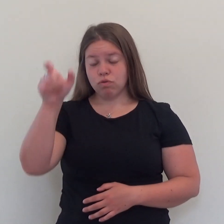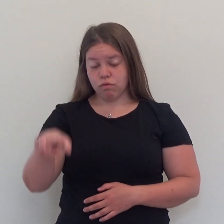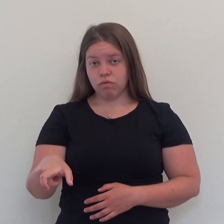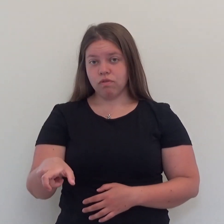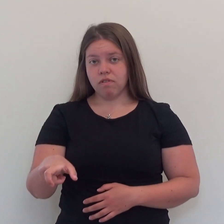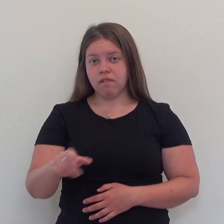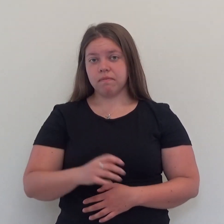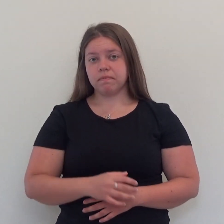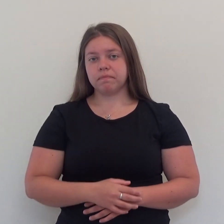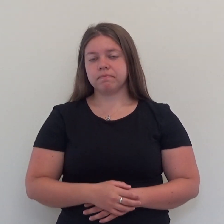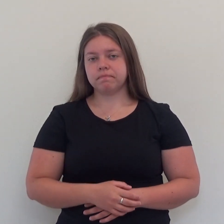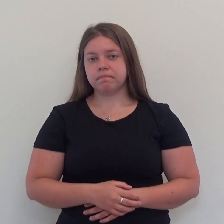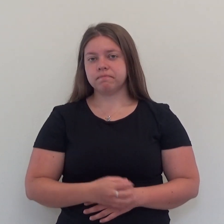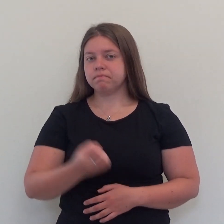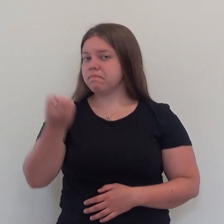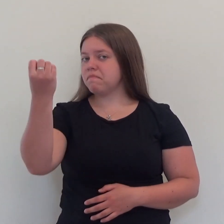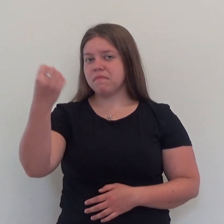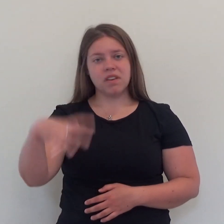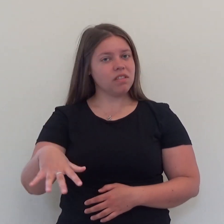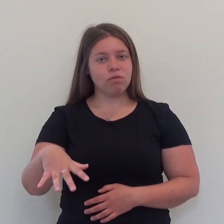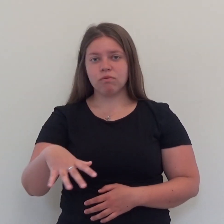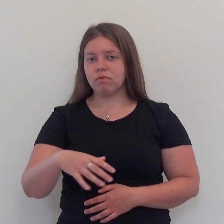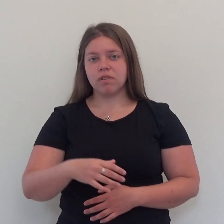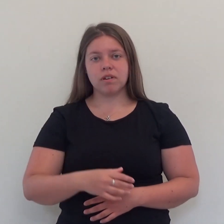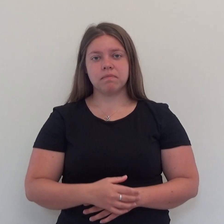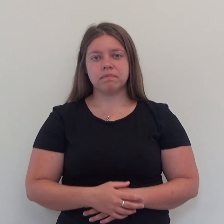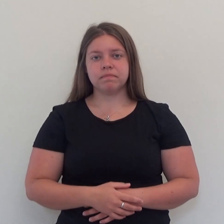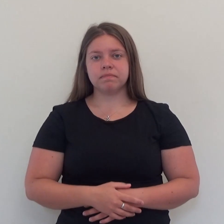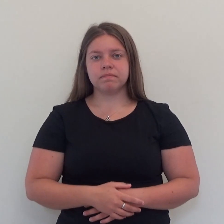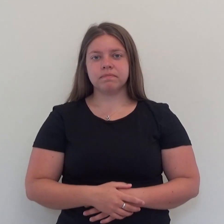TUNTEA - TUNTEMATON